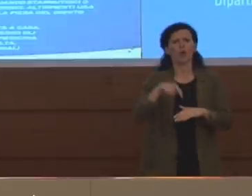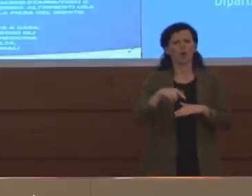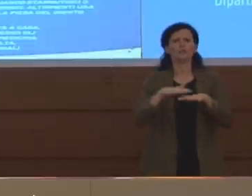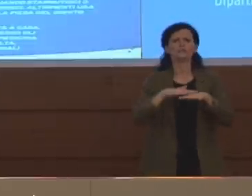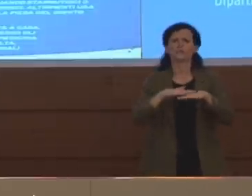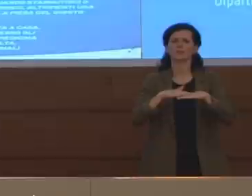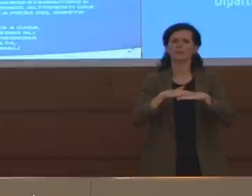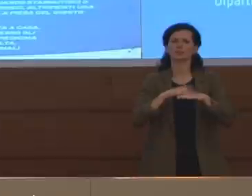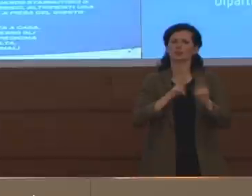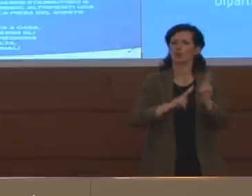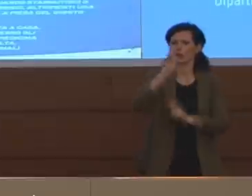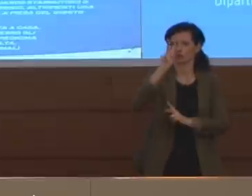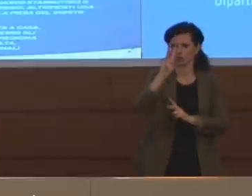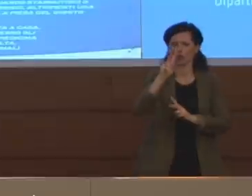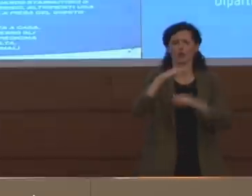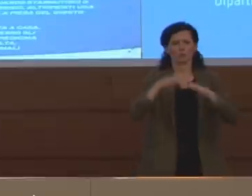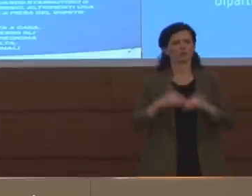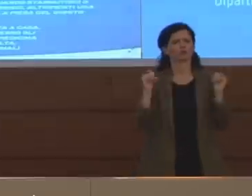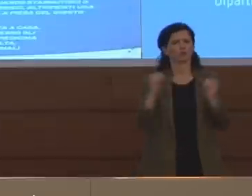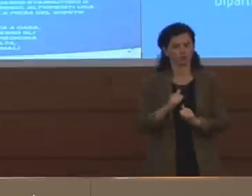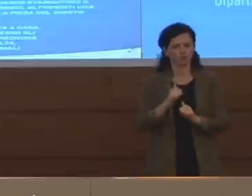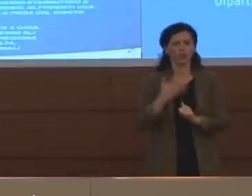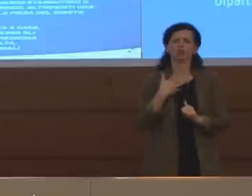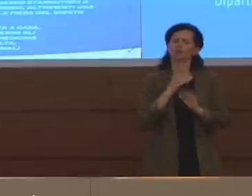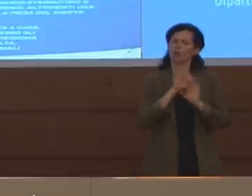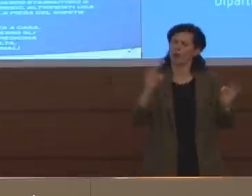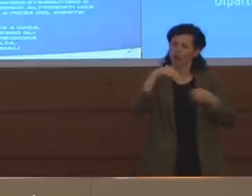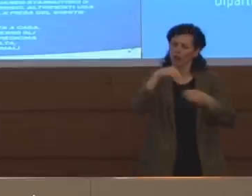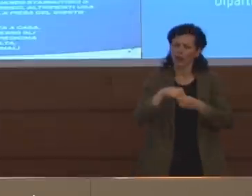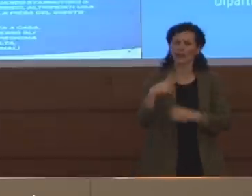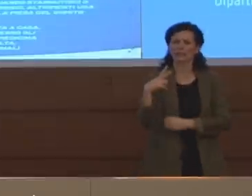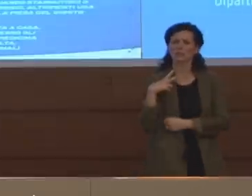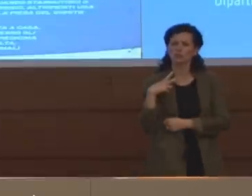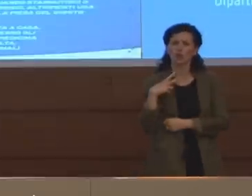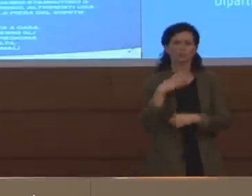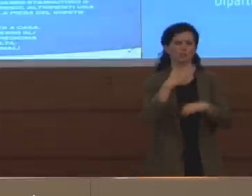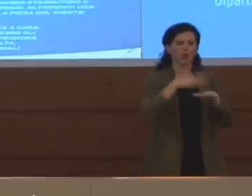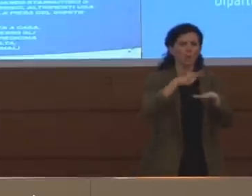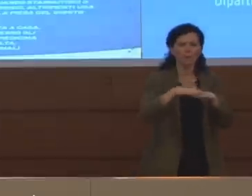ha le risorse, le competenze e le professionalità per supportare, prendersi